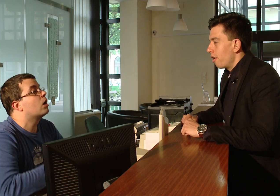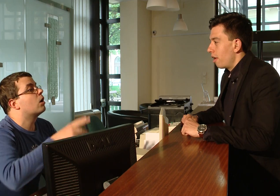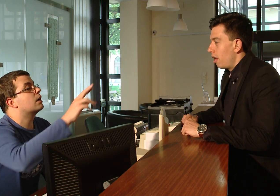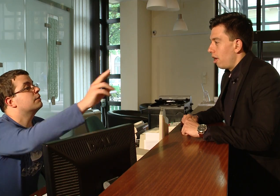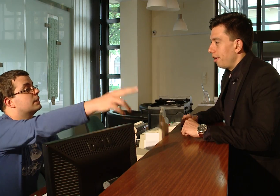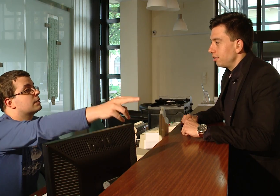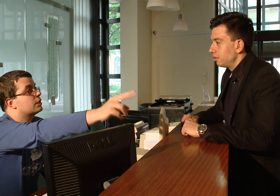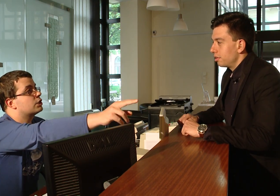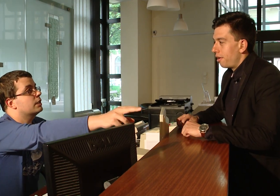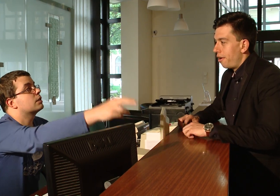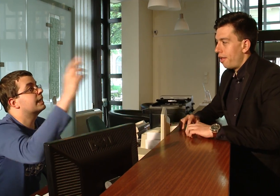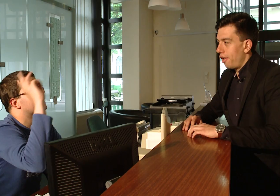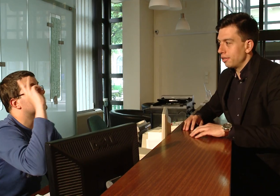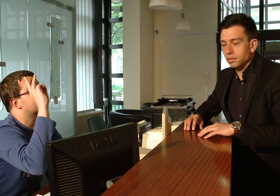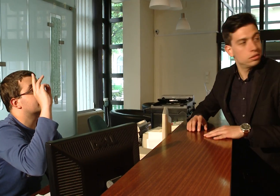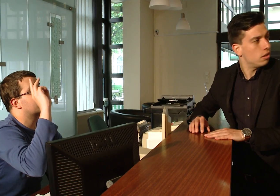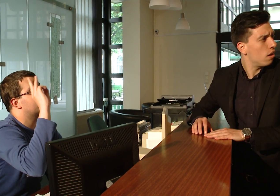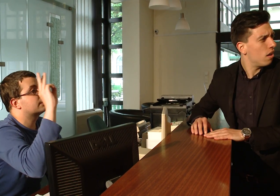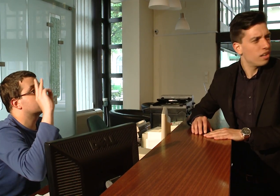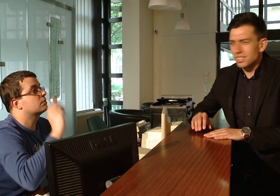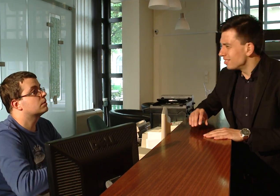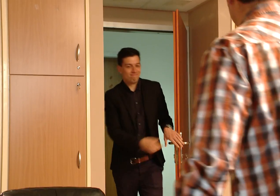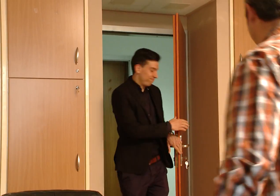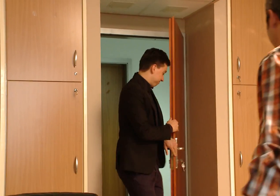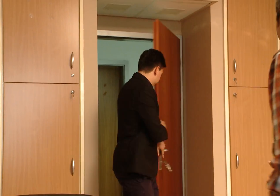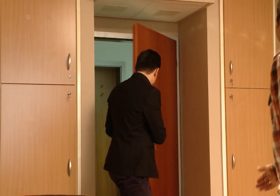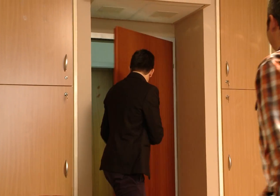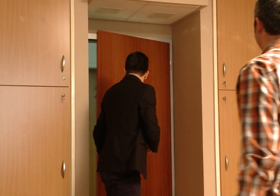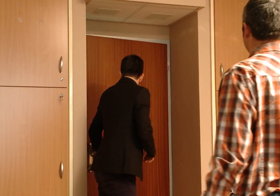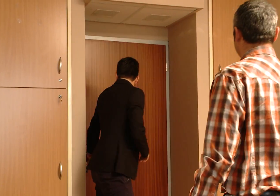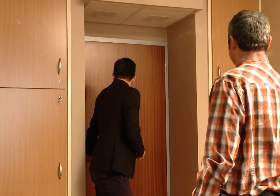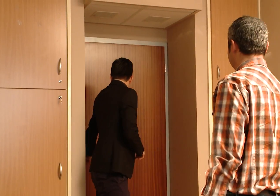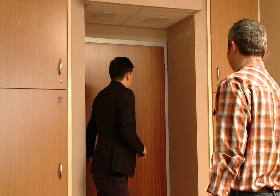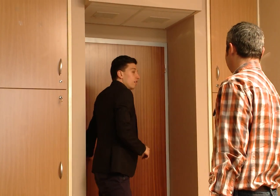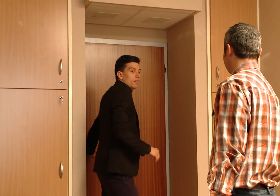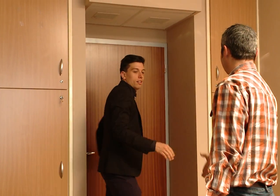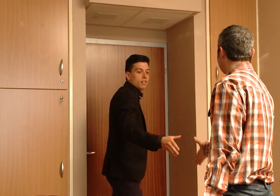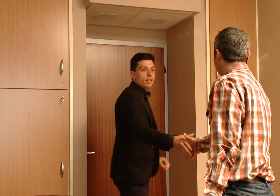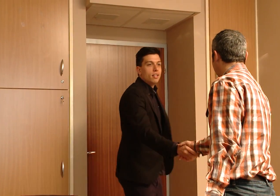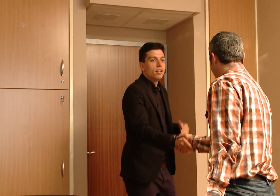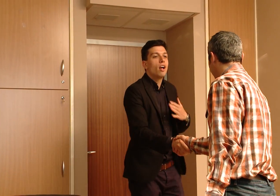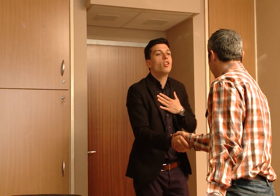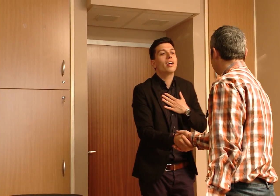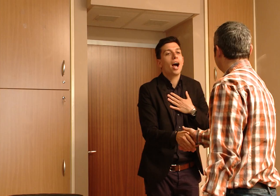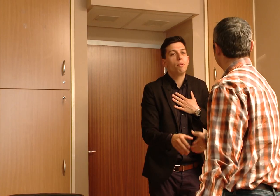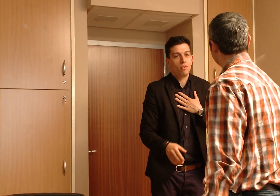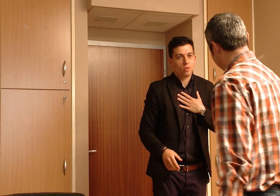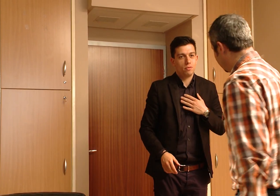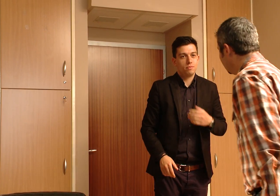A liften tessék, negyedik emelet. Jó napot kívánok! Székely Lajos vagyok. Gábor vagyok.